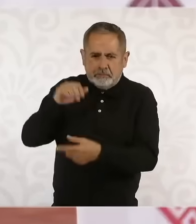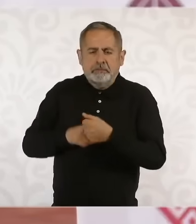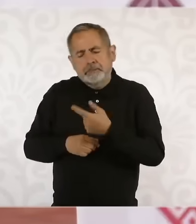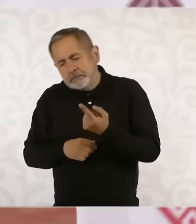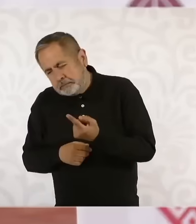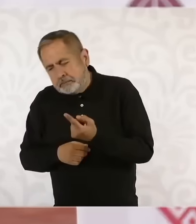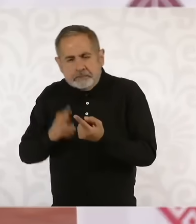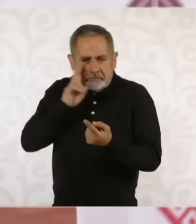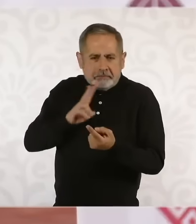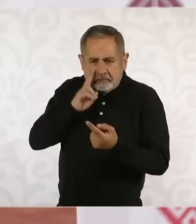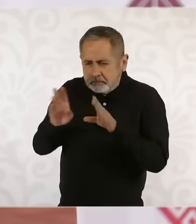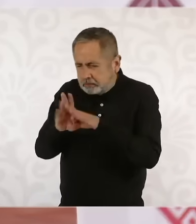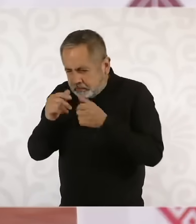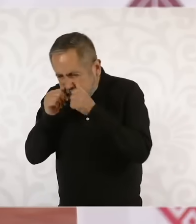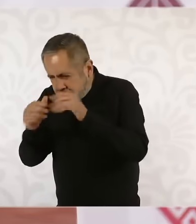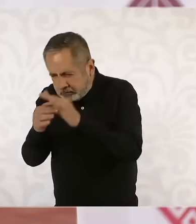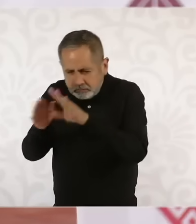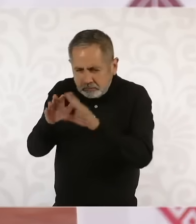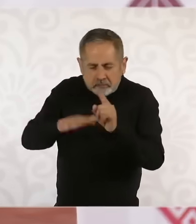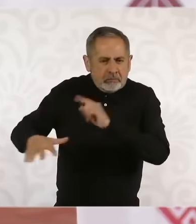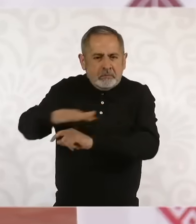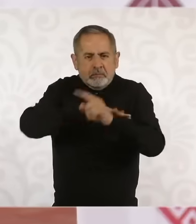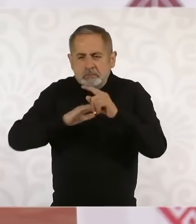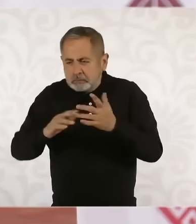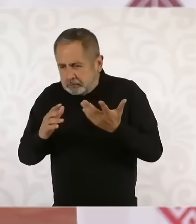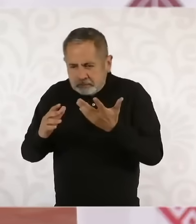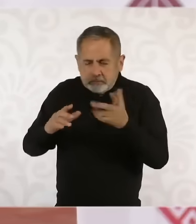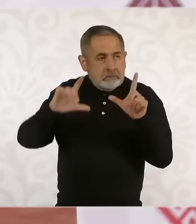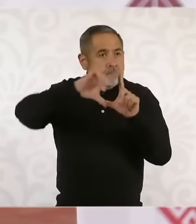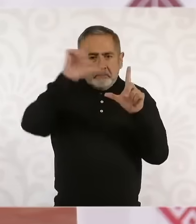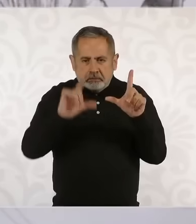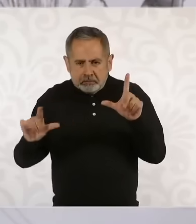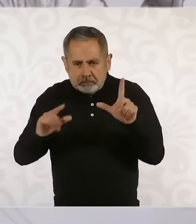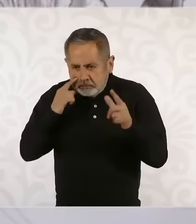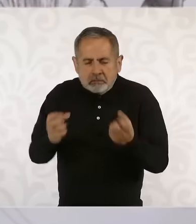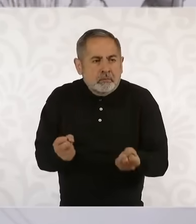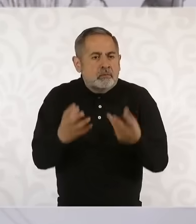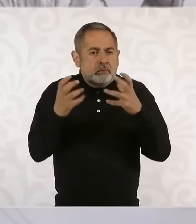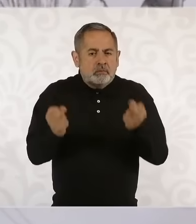profundos eh a nivel del territorio nacional que no solo pues principalmente de otorgar